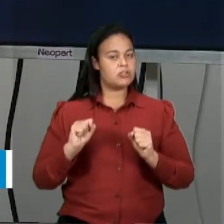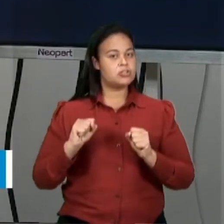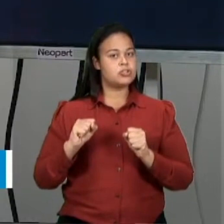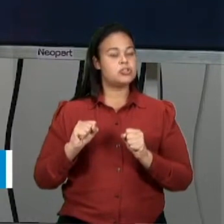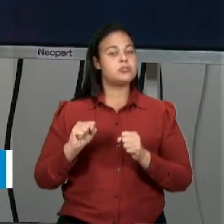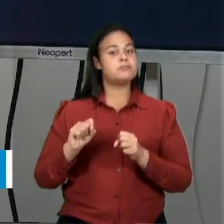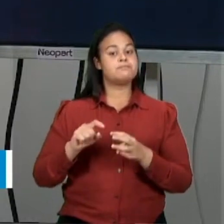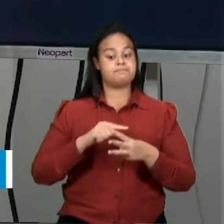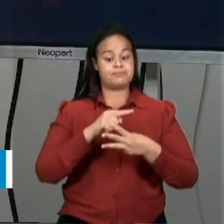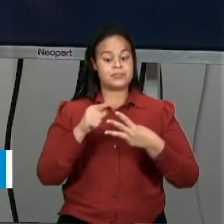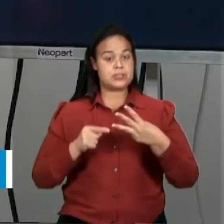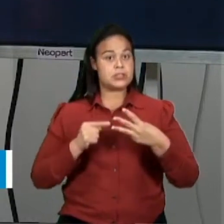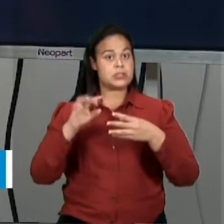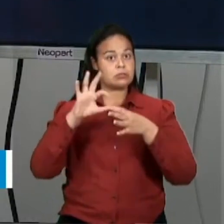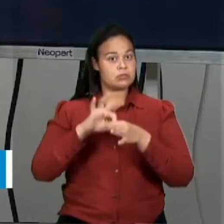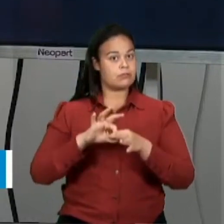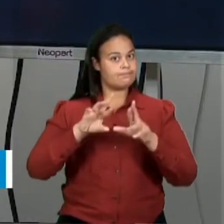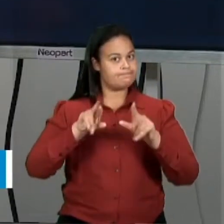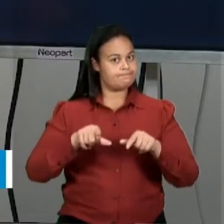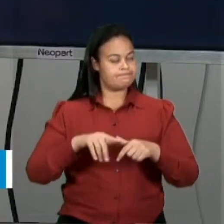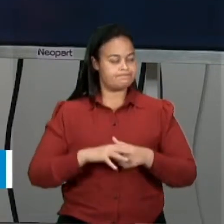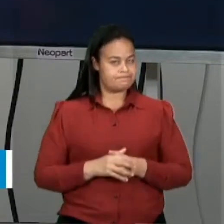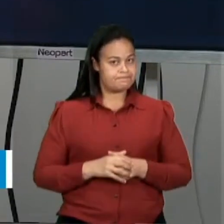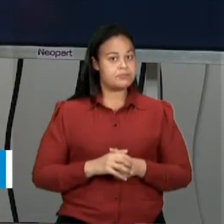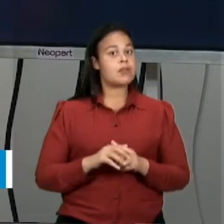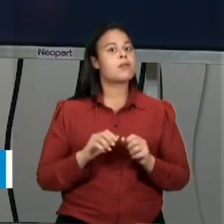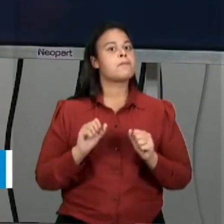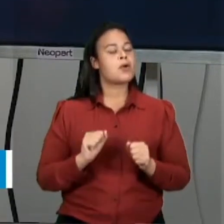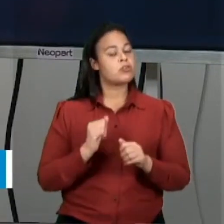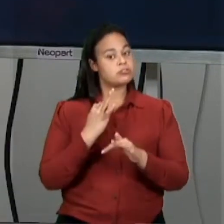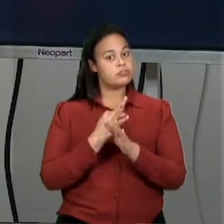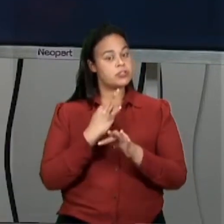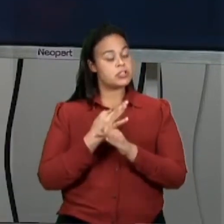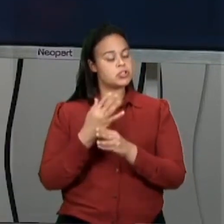diferentes, por exemplo, ela pode ocorrer por evaporação,